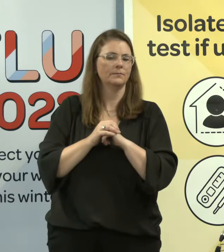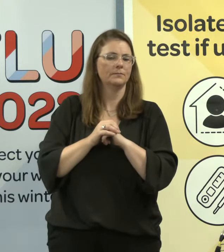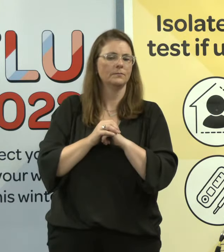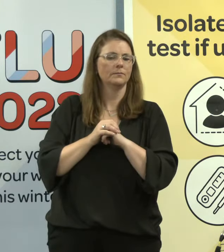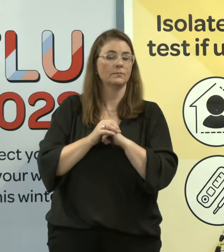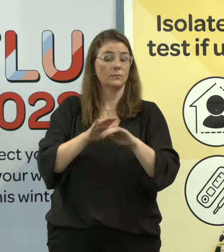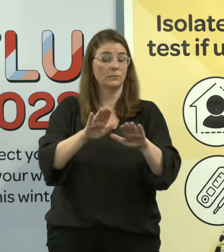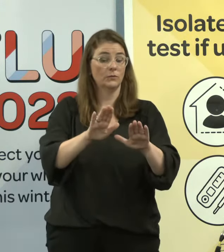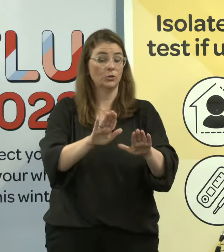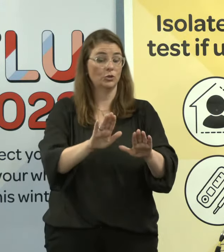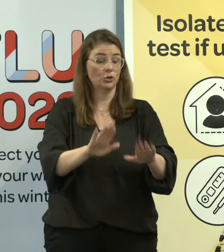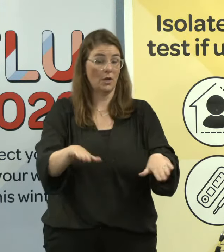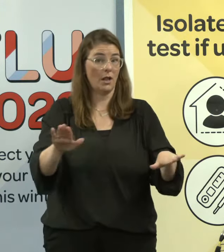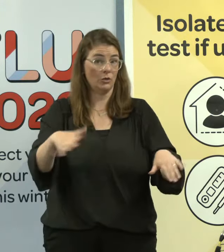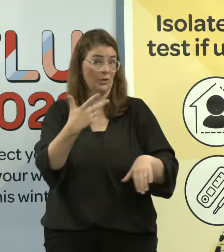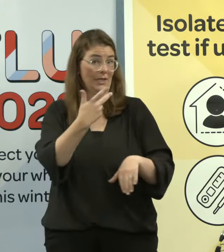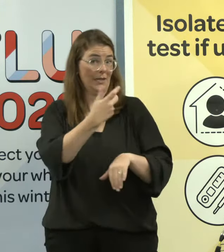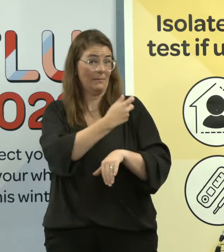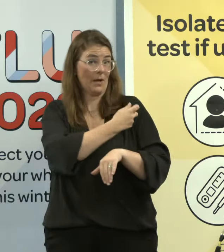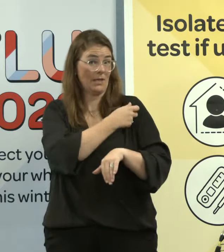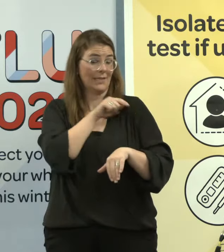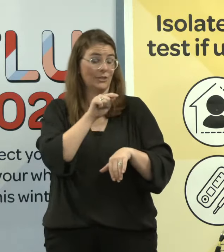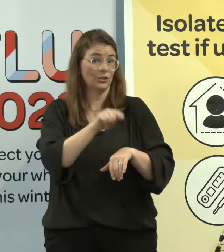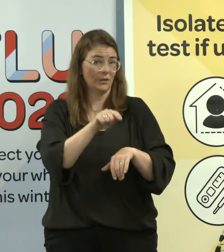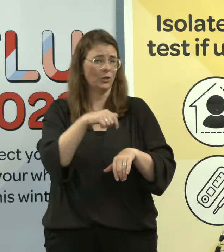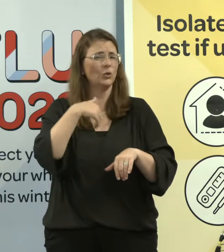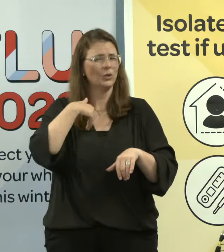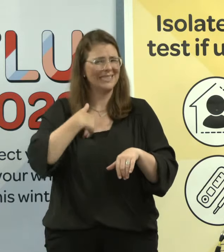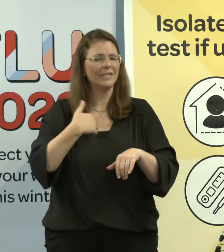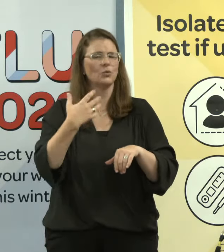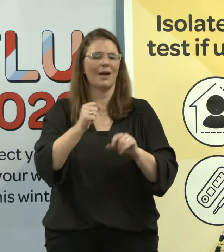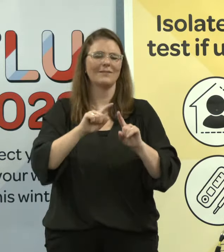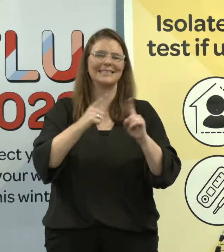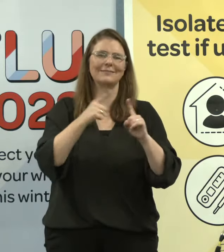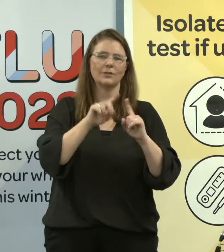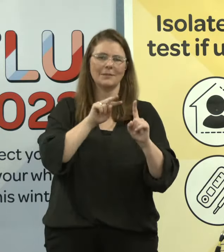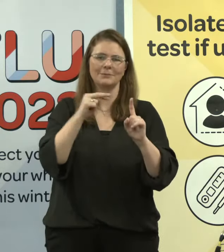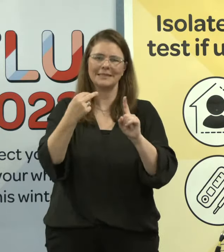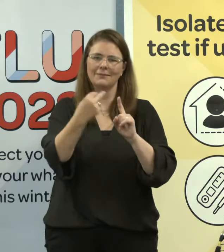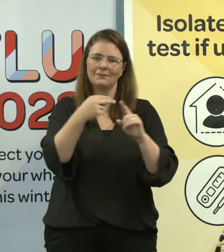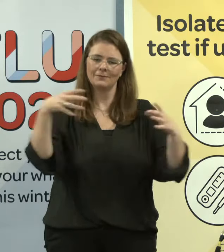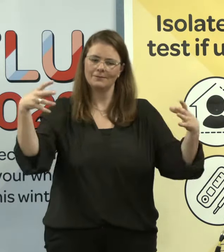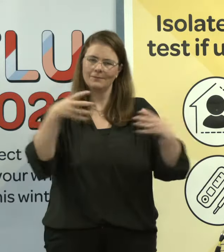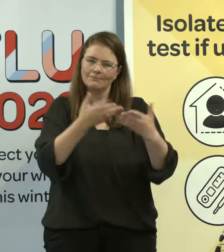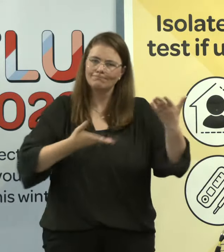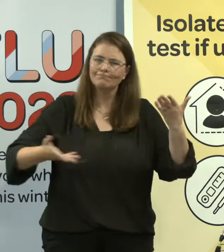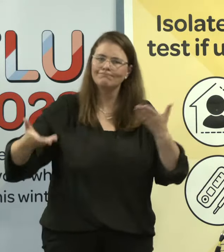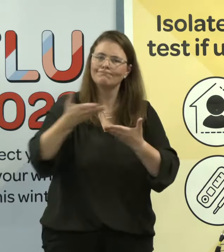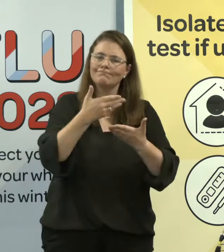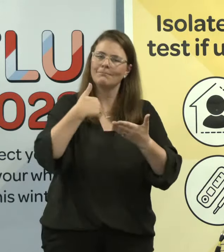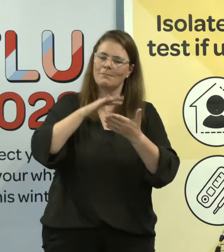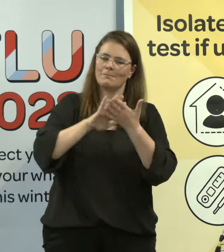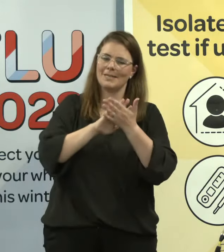tera wiki i korero ahau e hiahia